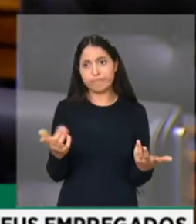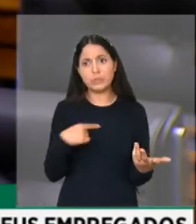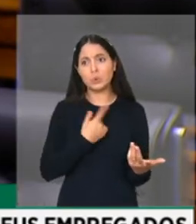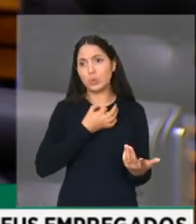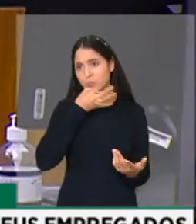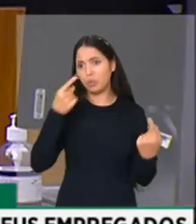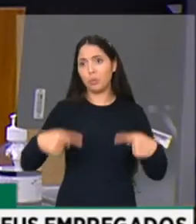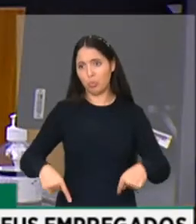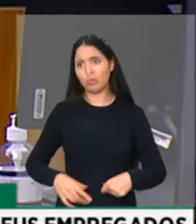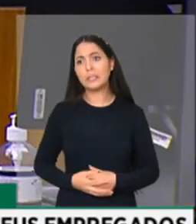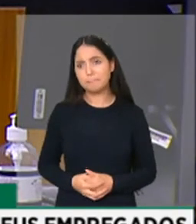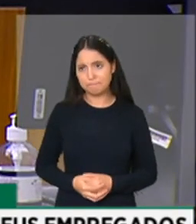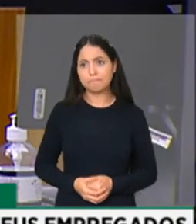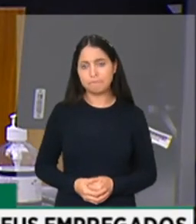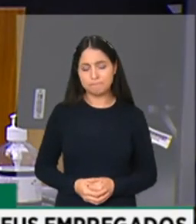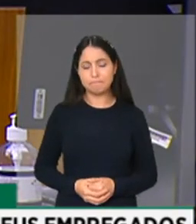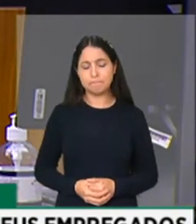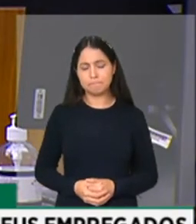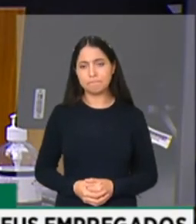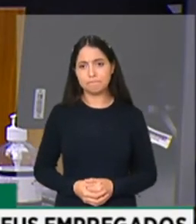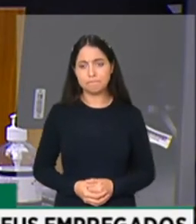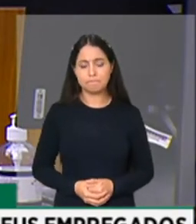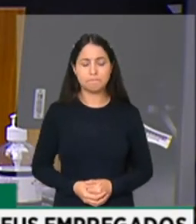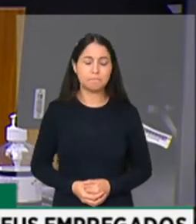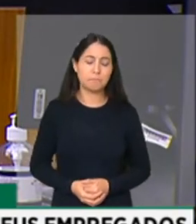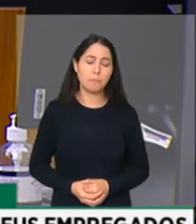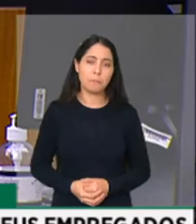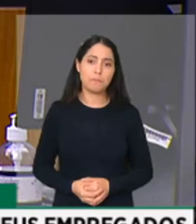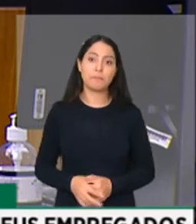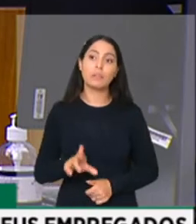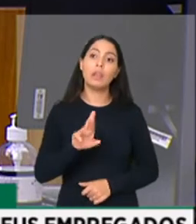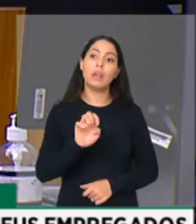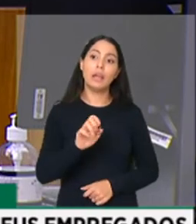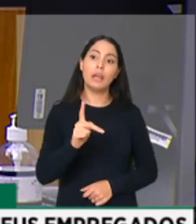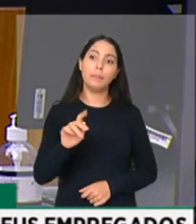CONTRA O DESTAQUE. -- [PRESIDENTE]: COMO ORIENTA O REPUBLICANOS? -- [DEPUTADO]: SENHOR